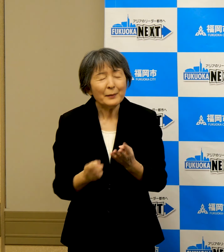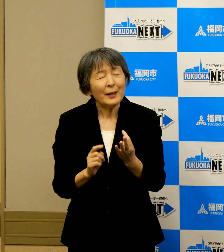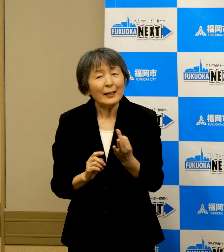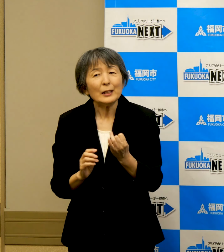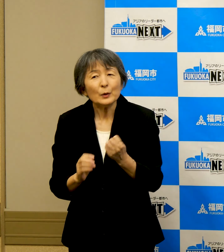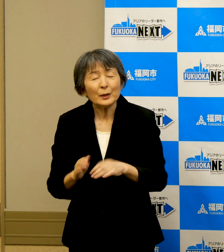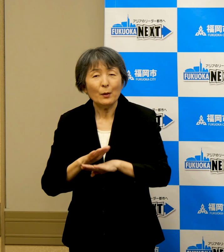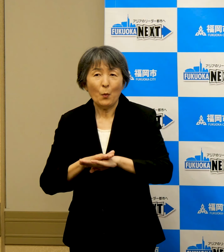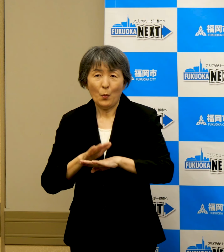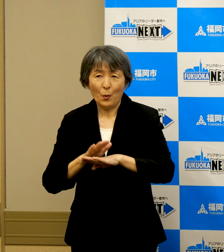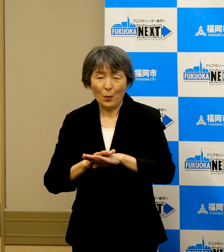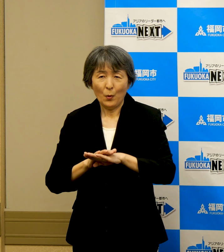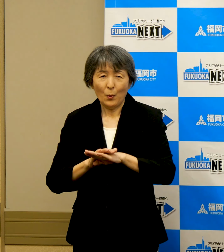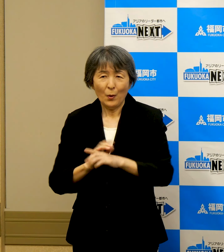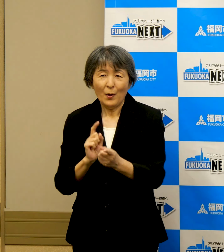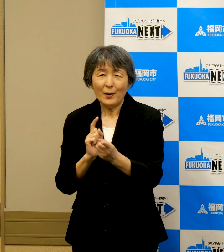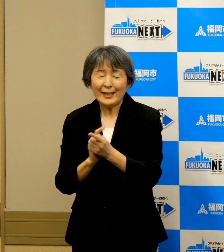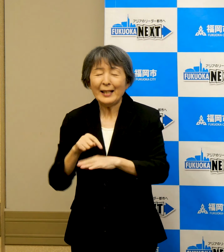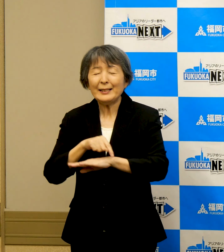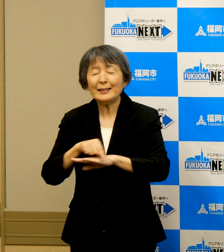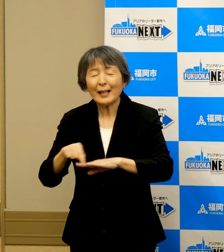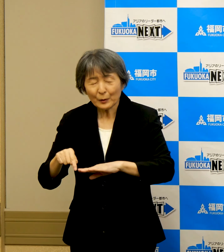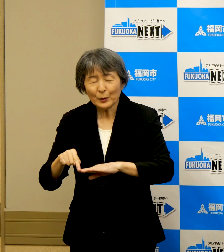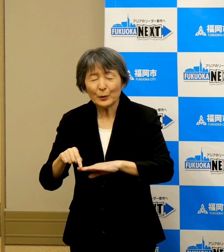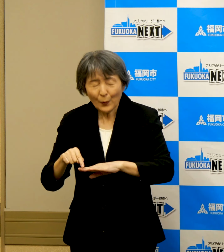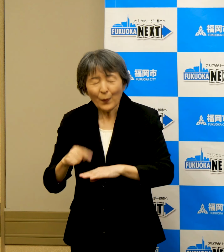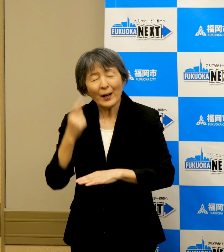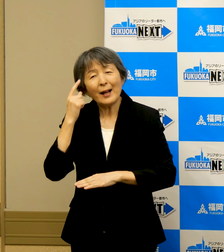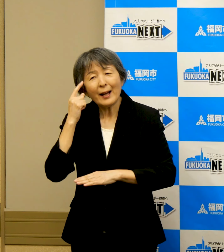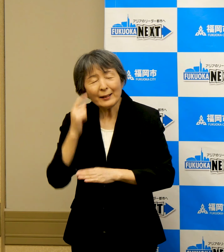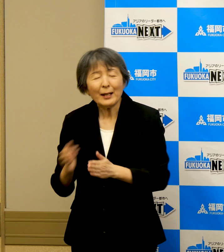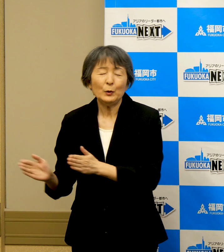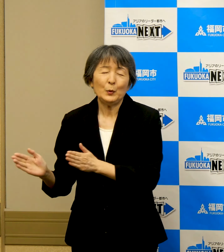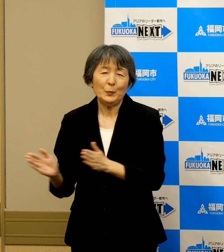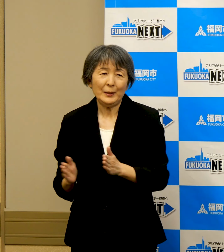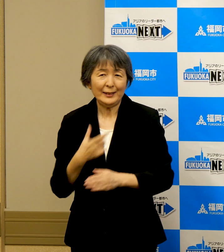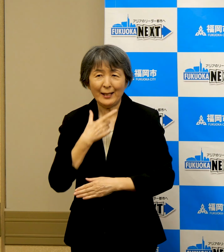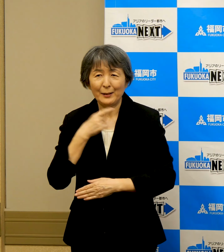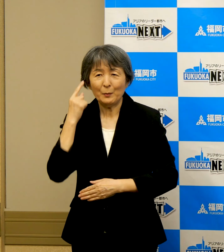混乱がないと思いますが 対応はできるようには準備しておきたいと思います